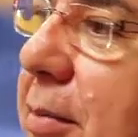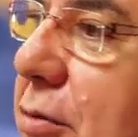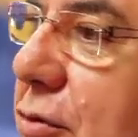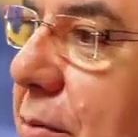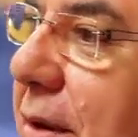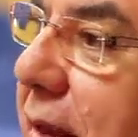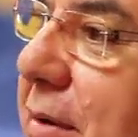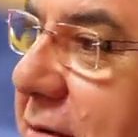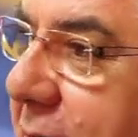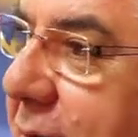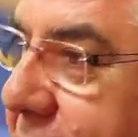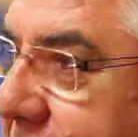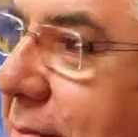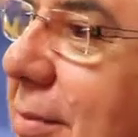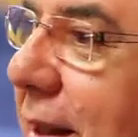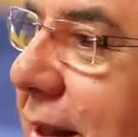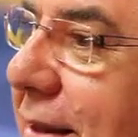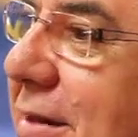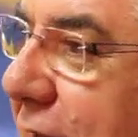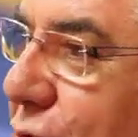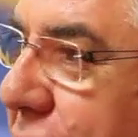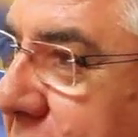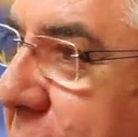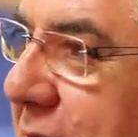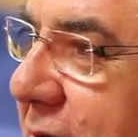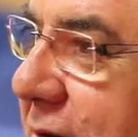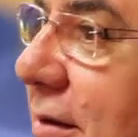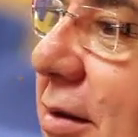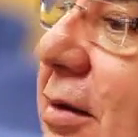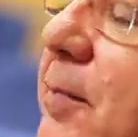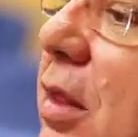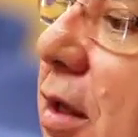Into TV le preguntó sobre qué pensaba sobre los casos que estaban pasando aquí.